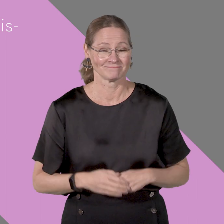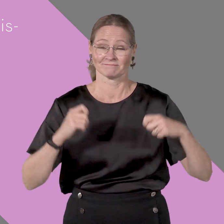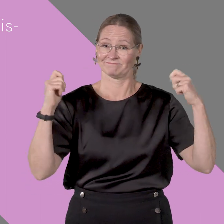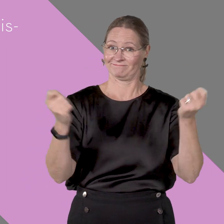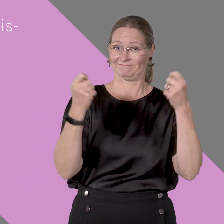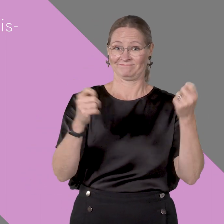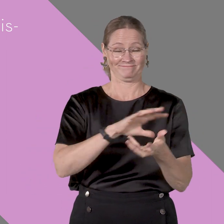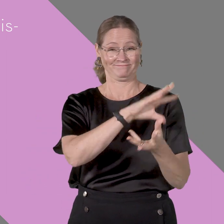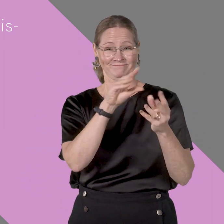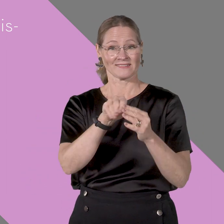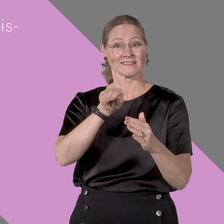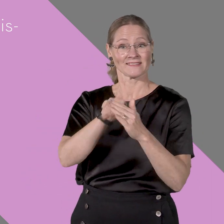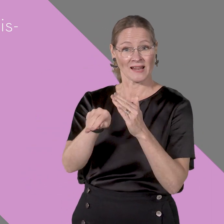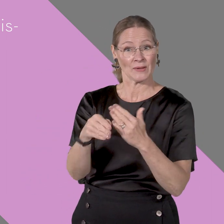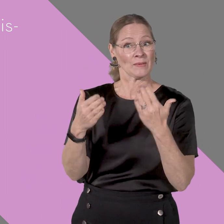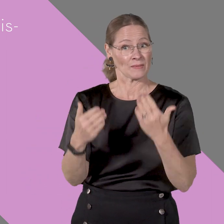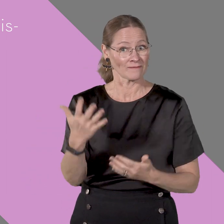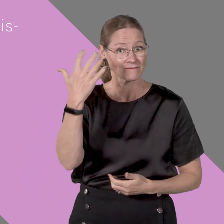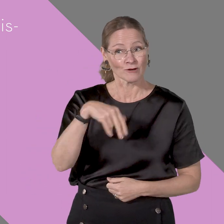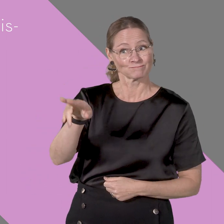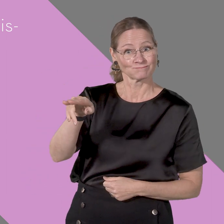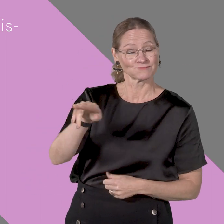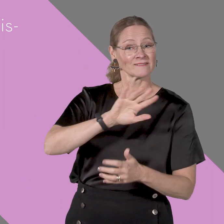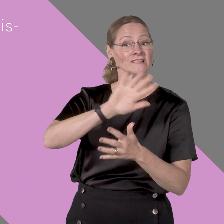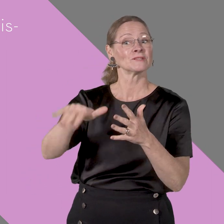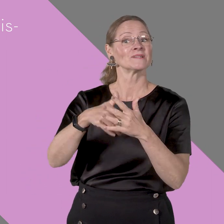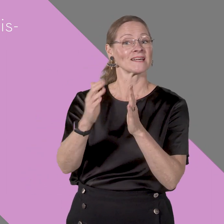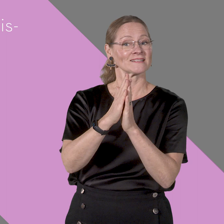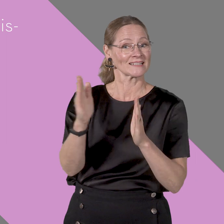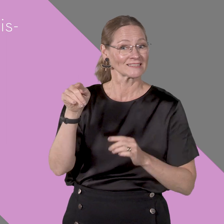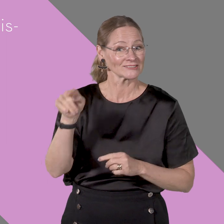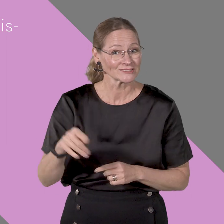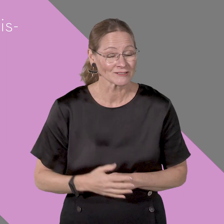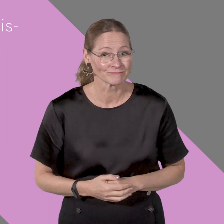Tallenne bileistä on nyt katsottavissa Viittomakielisessä kirjastossa.